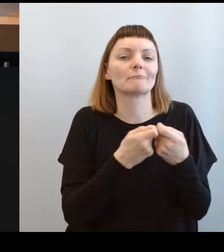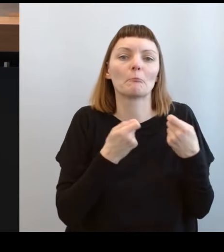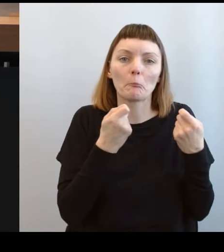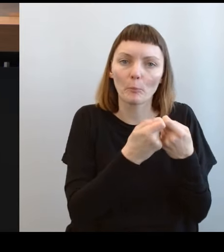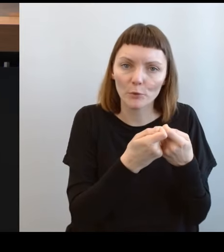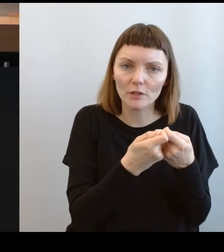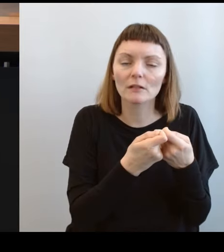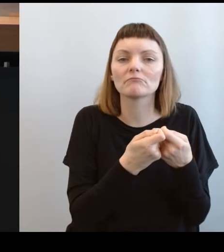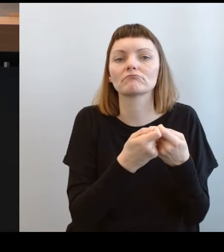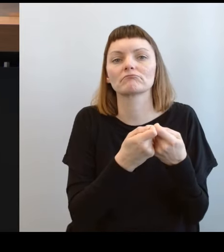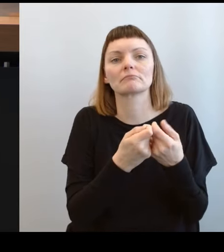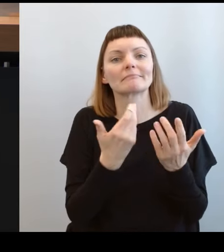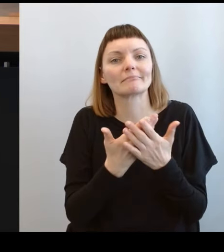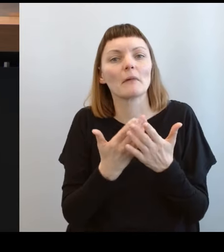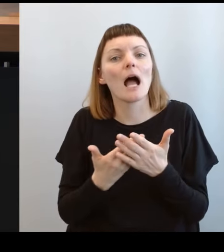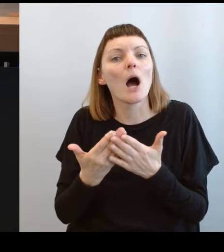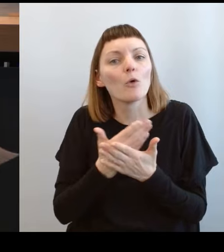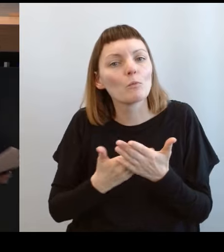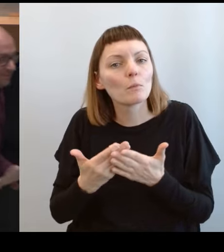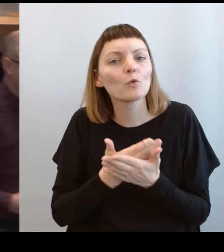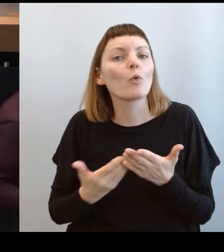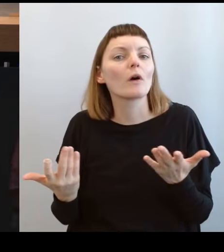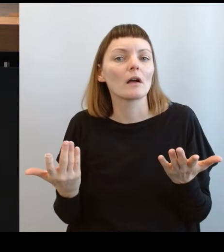schon drauf auf die Diskussion. Vielen Dank!(Beifall)